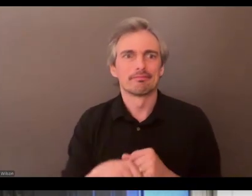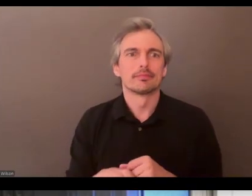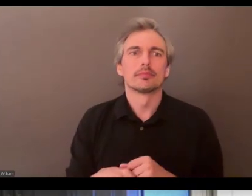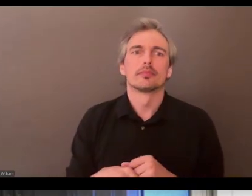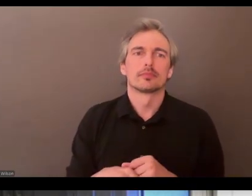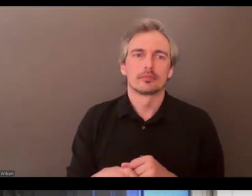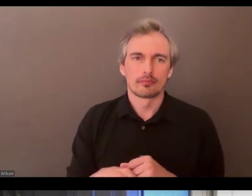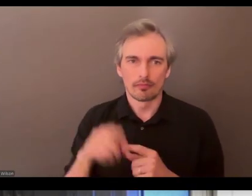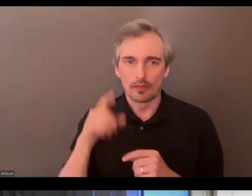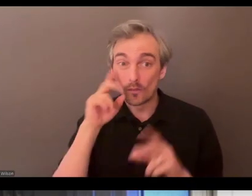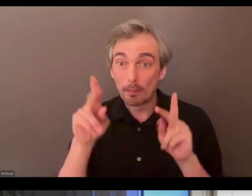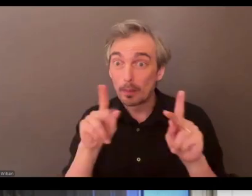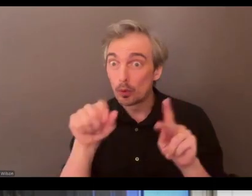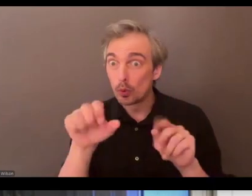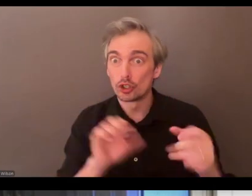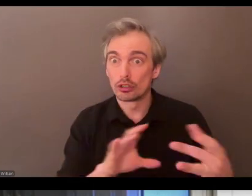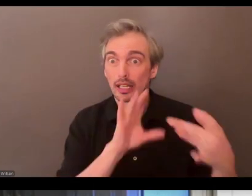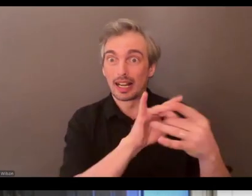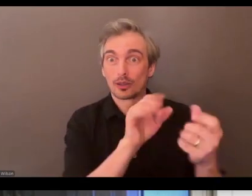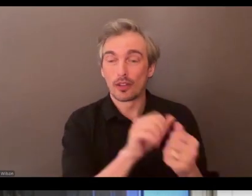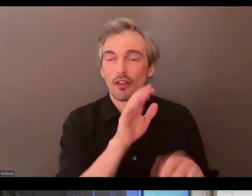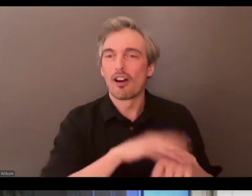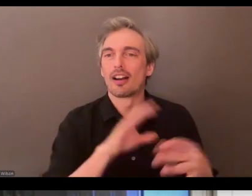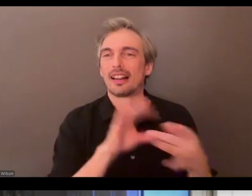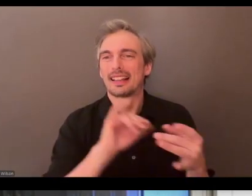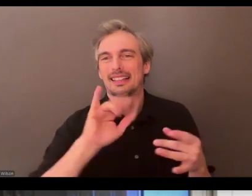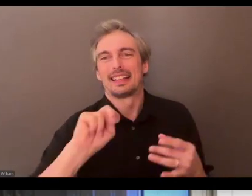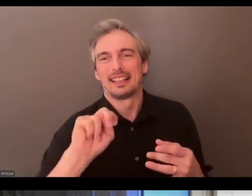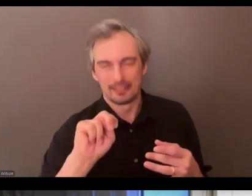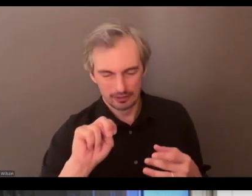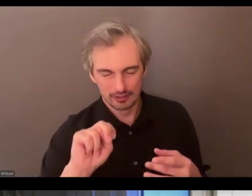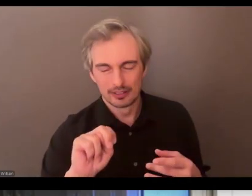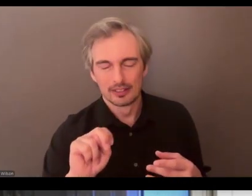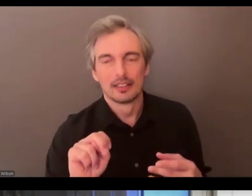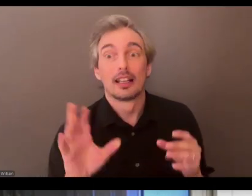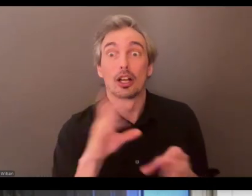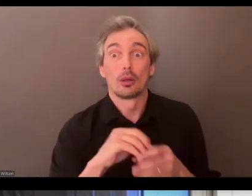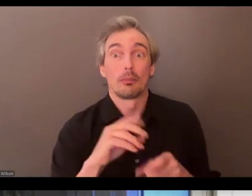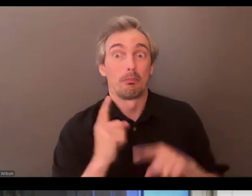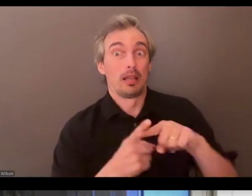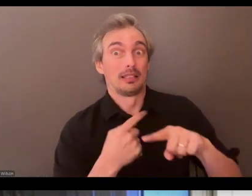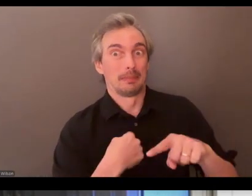Tamara Munznerは「 Visualization Analysis and Design」の著者で、ビジュアライゼ ーション理論のリ ーダ ーです。